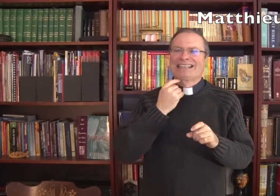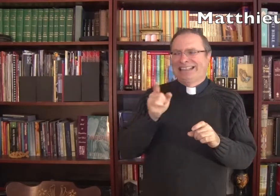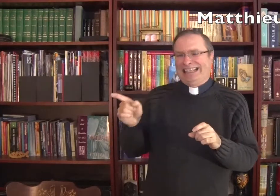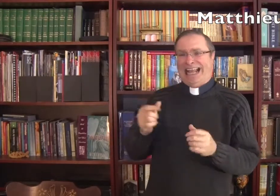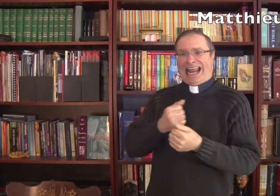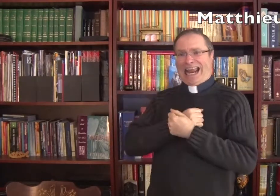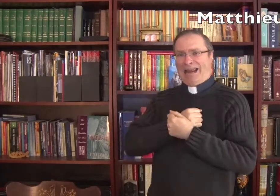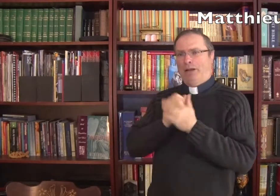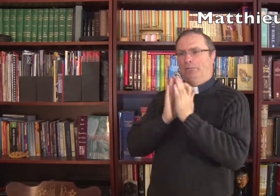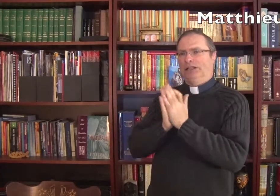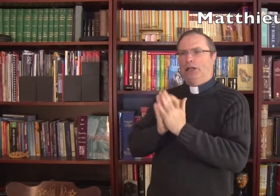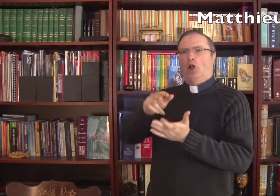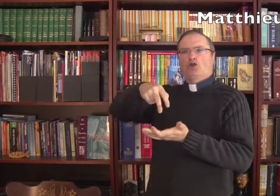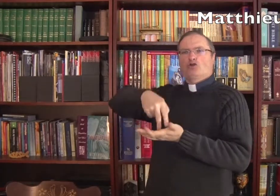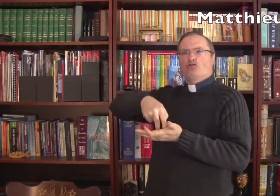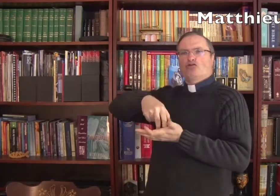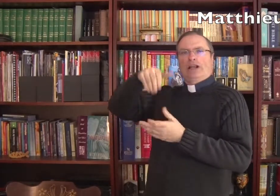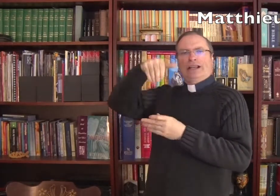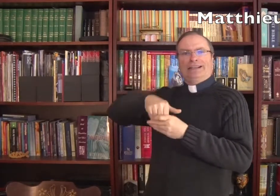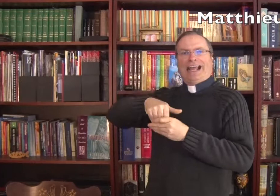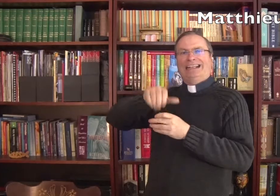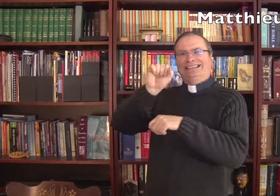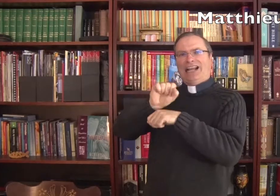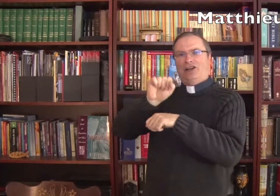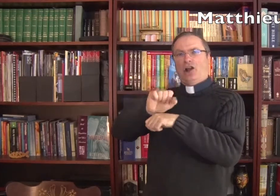ils aiment prier debout dans les synagogues